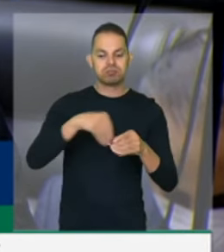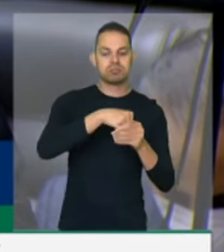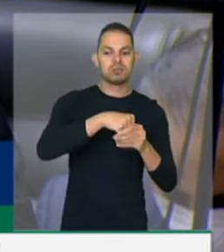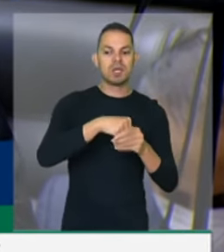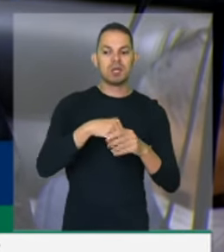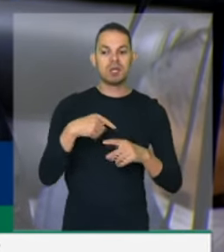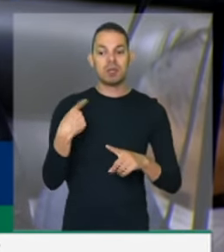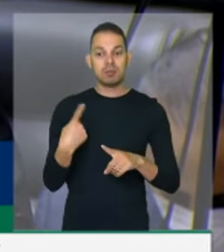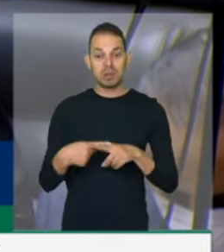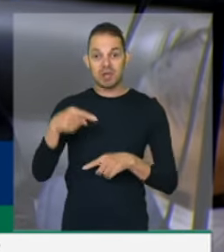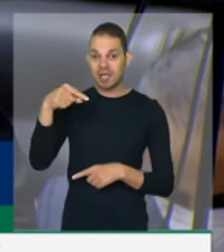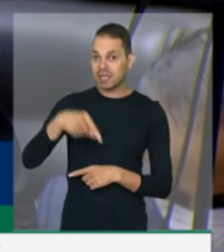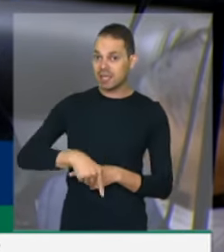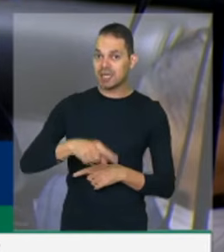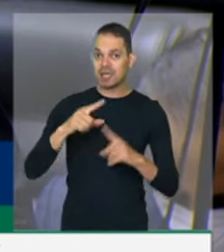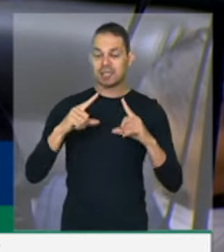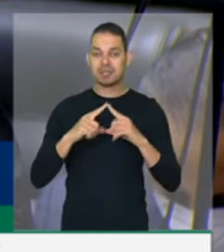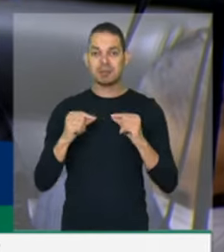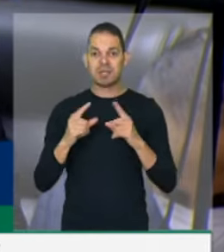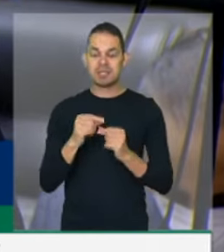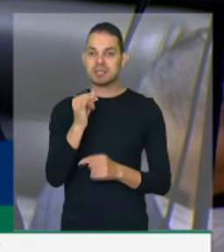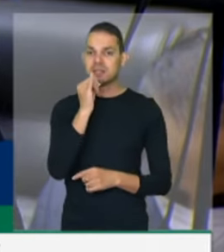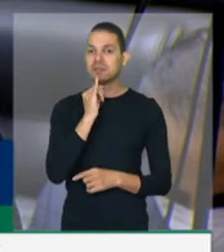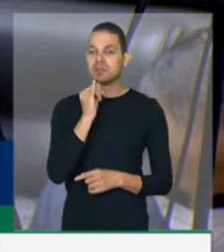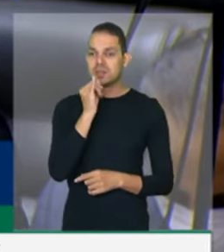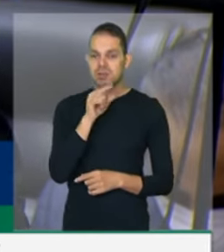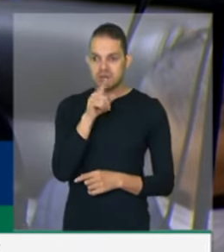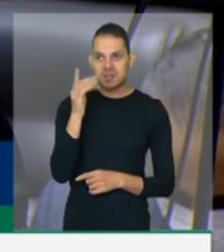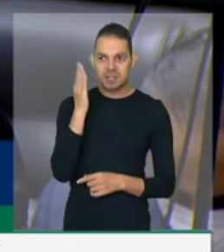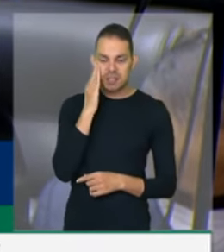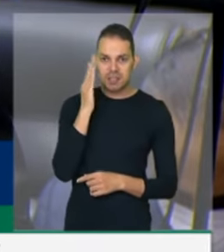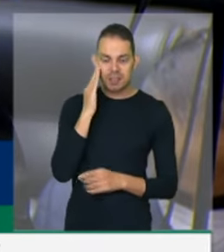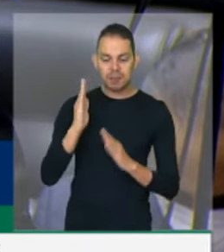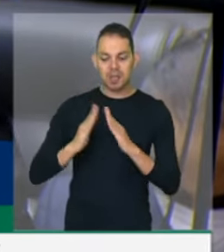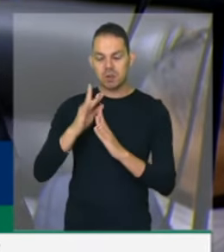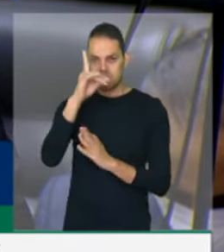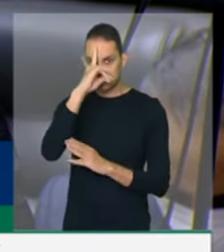SENHOR TER IDEIA, O HOSPITAL PARTICULAR QUE ESTÁ COM DIFICULDADE DE ADQUIRIR.... MEDICAMENTOS PARA.... PARA AS